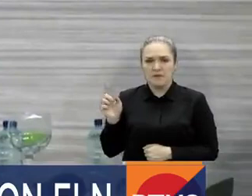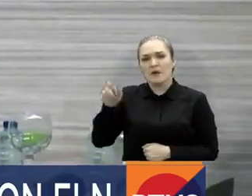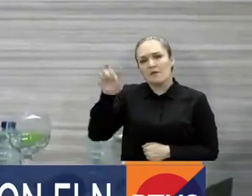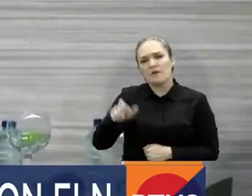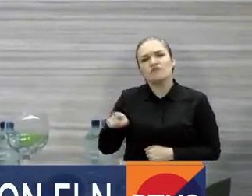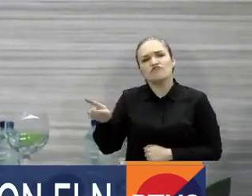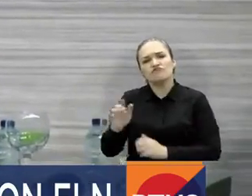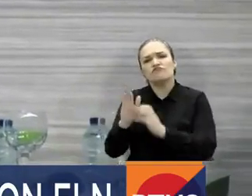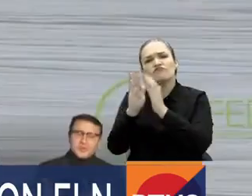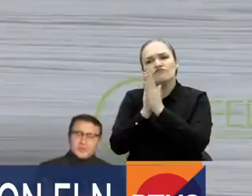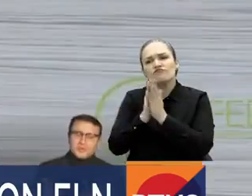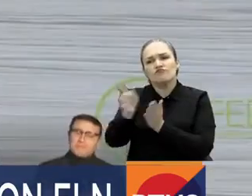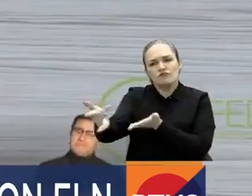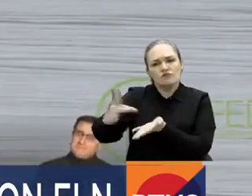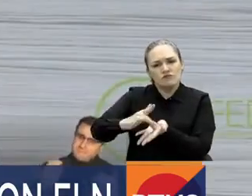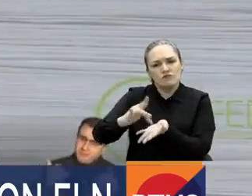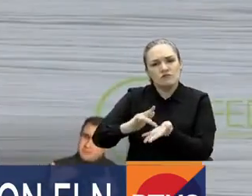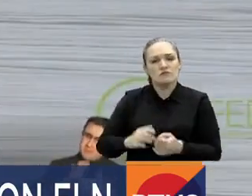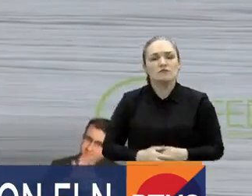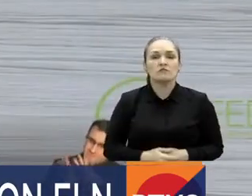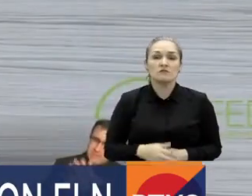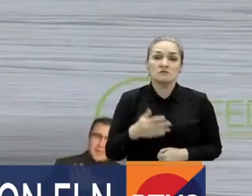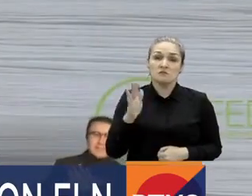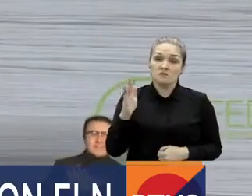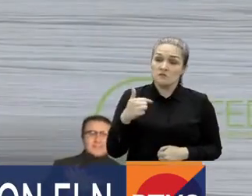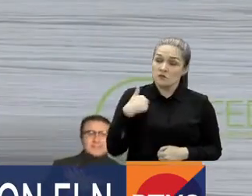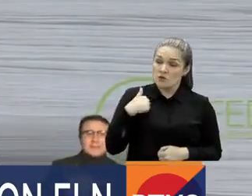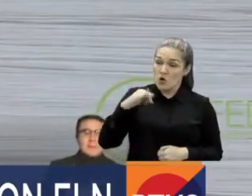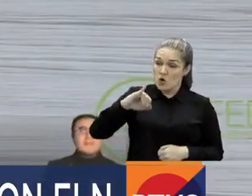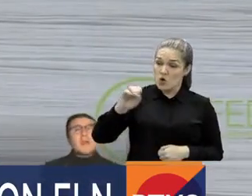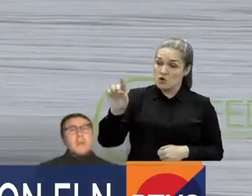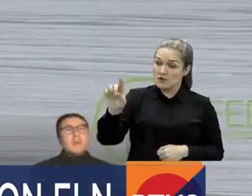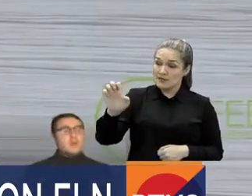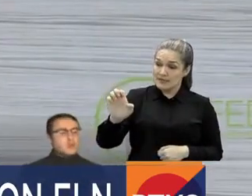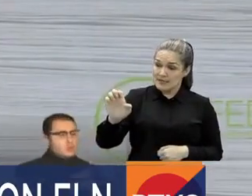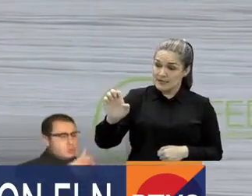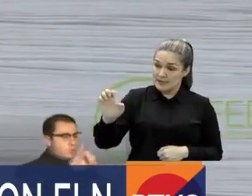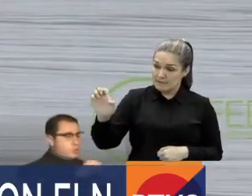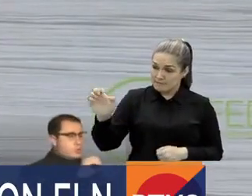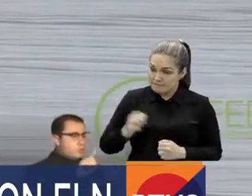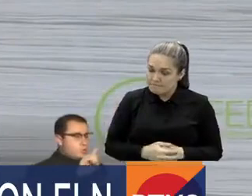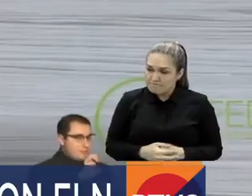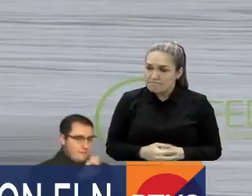PRESIDE LE DIO INTERéS